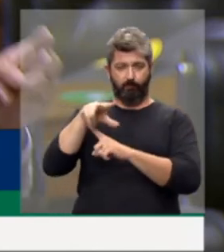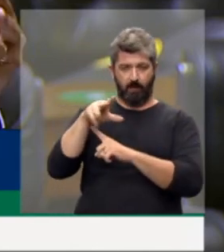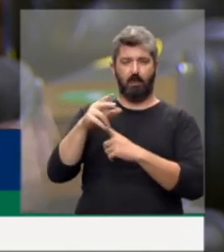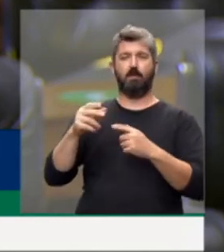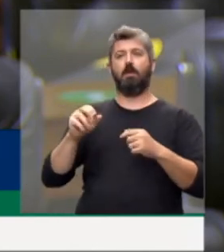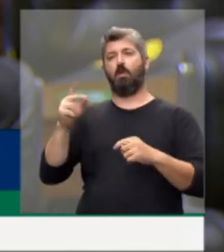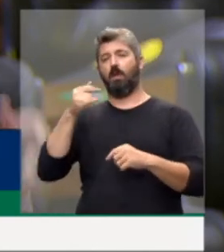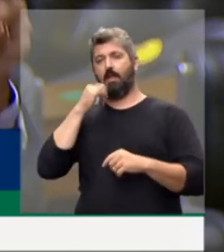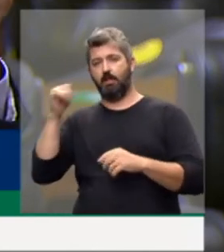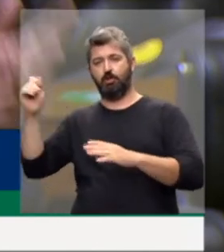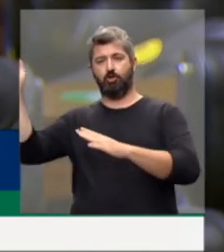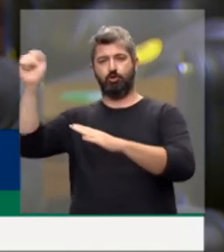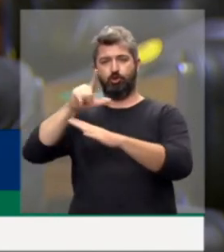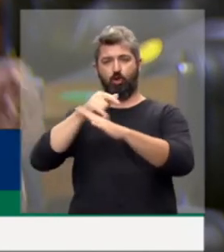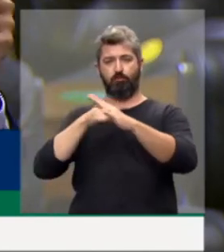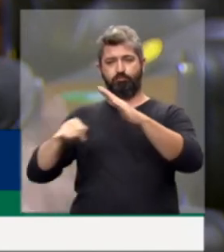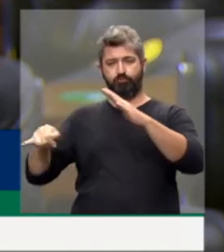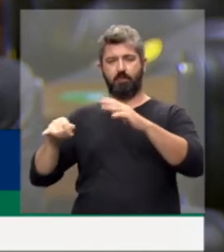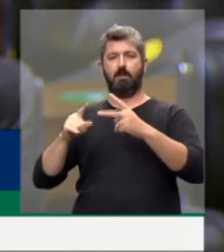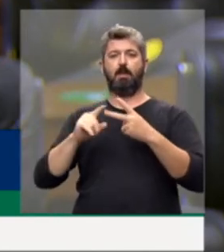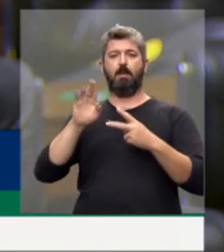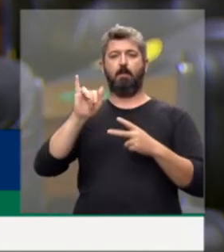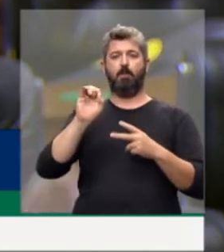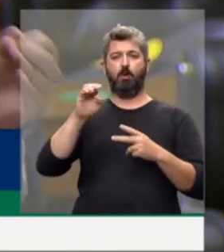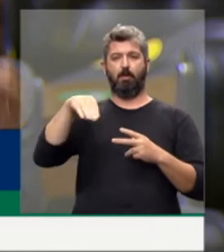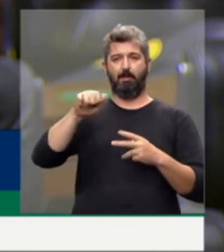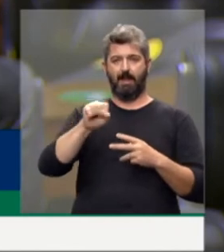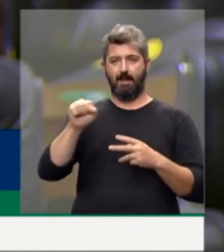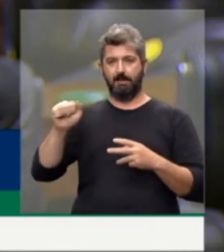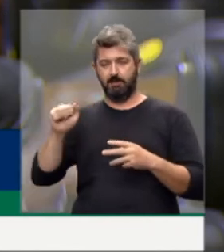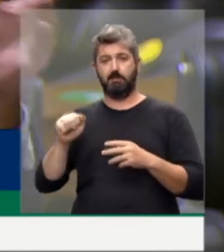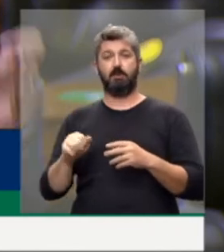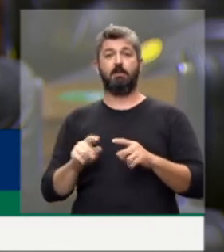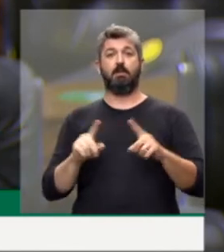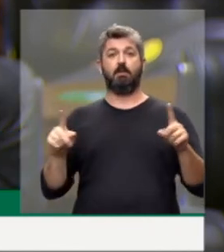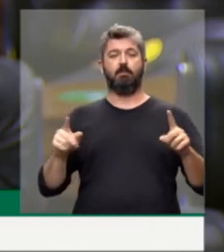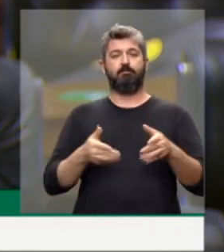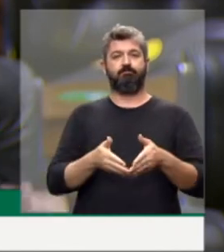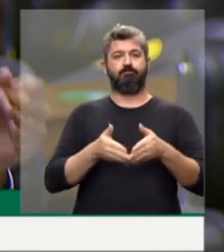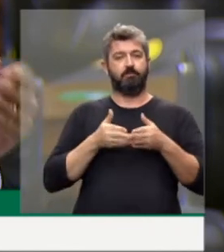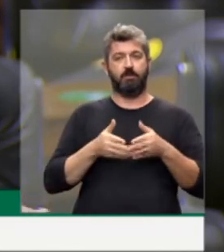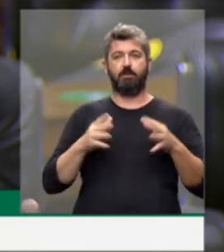A NECESSIDADE DE CRIAÇÃO DE MARCOS REGULATÓRIOS DO SETOR EÓLICO QUE SEJA, DA ENERGIA SOLAR, DA BIOMASSA, DAS FONTES